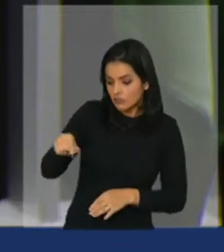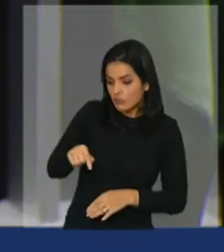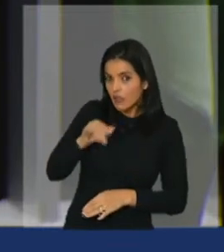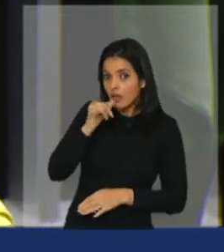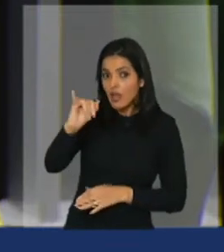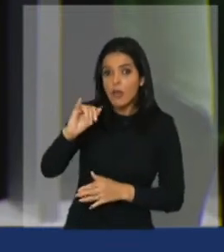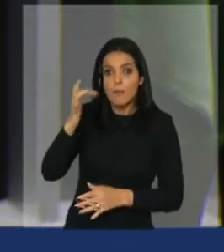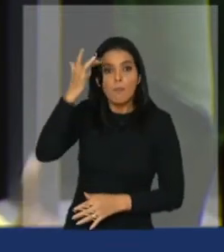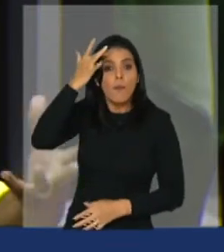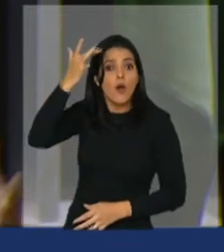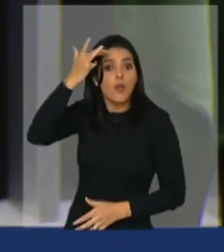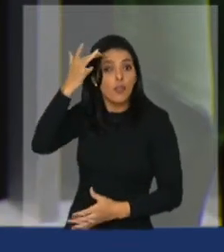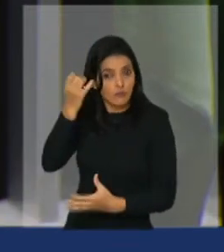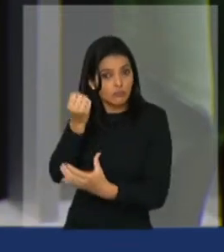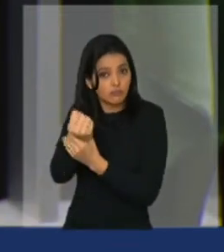INSISTÊNCIA É ESTA NO VOTO... NESTE TIPO DE VOTO?